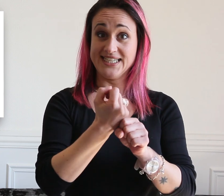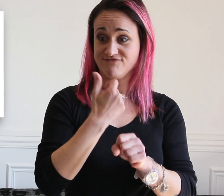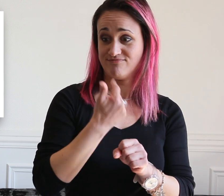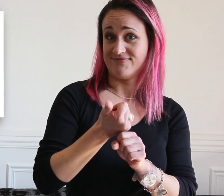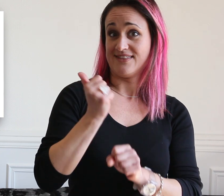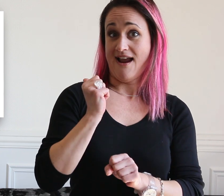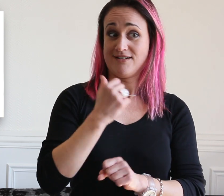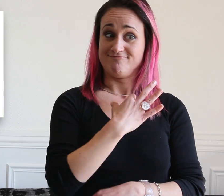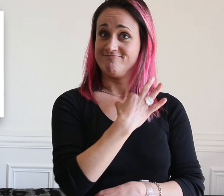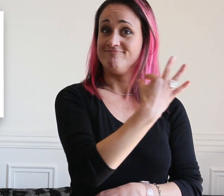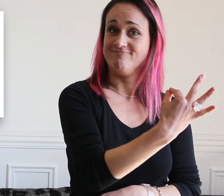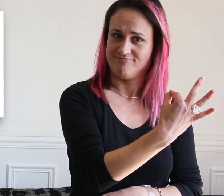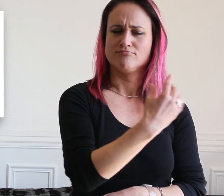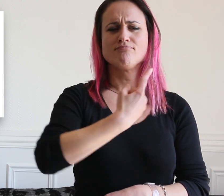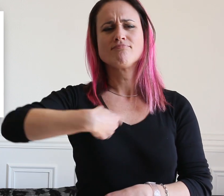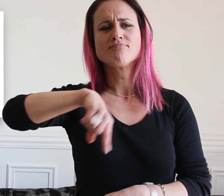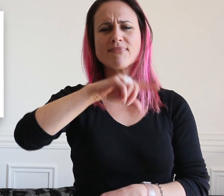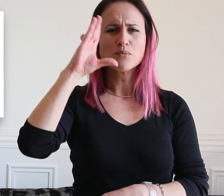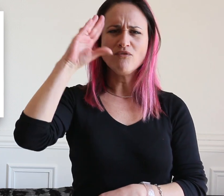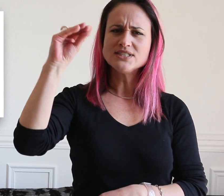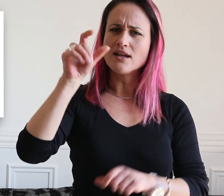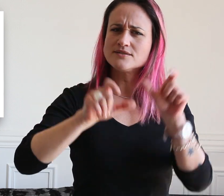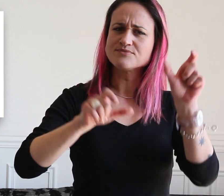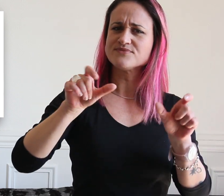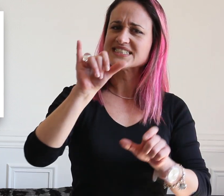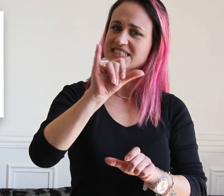Pour la 2ème année, en 2014, elle a fait appel à moi, ainsi les autres : ..